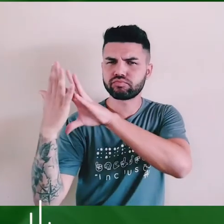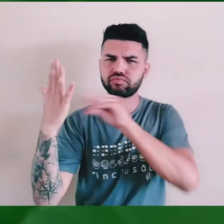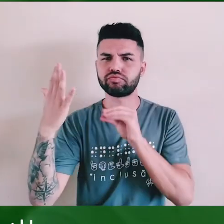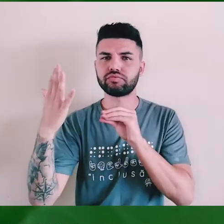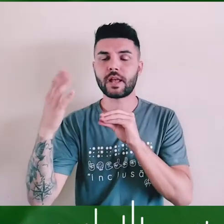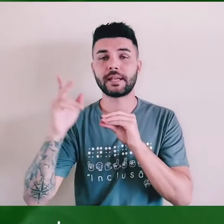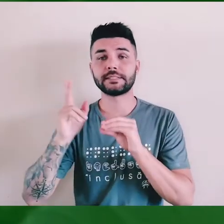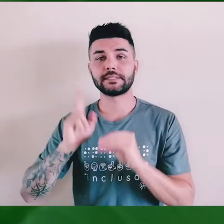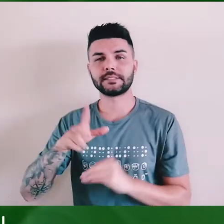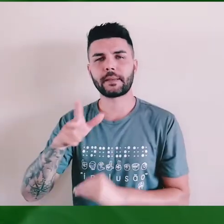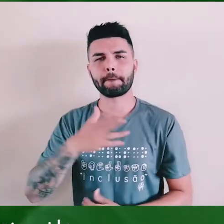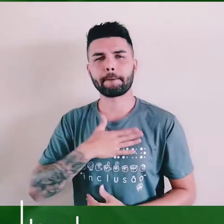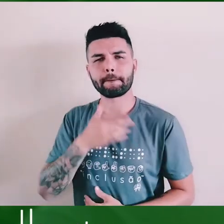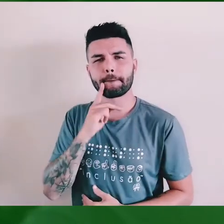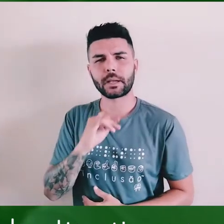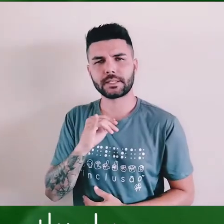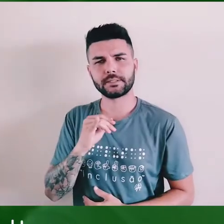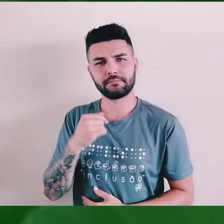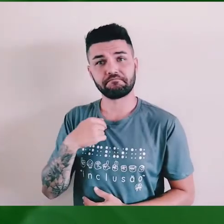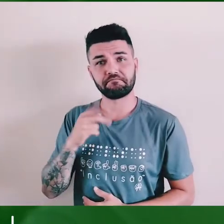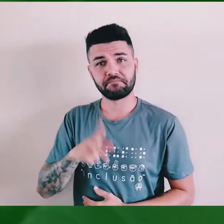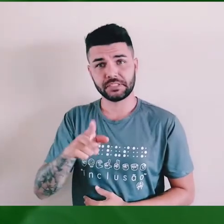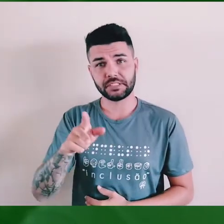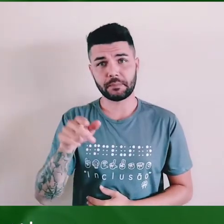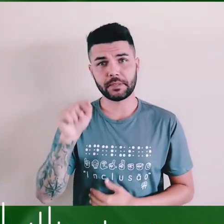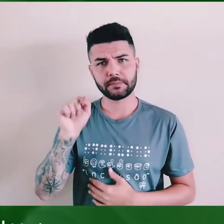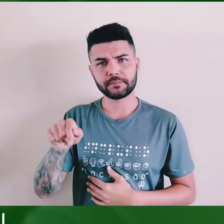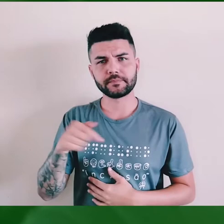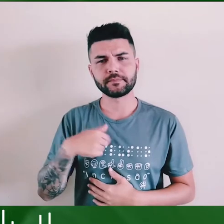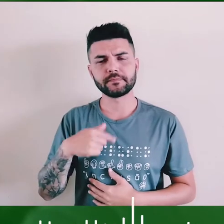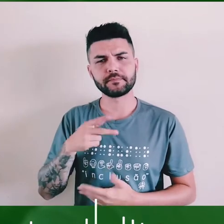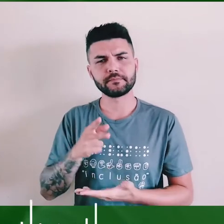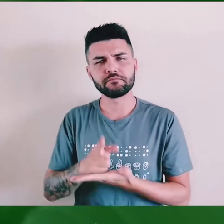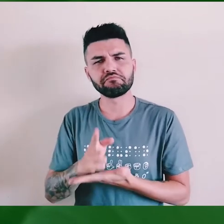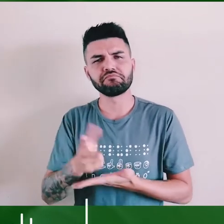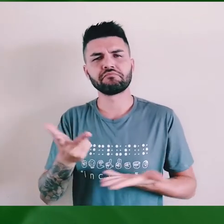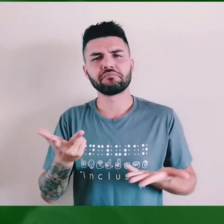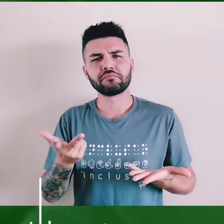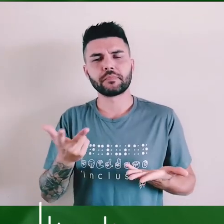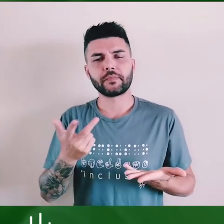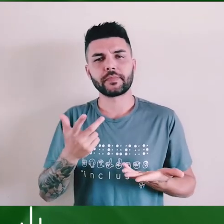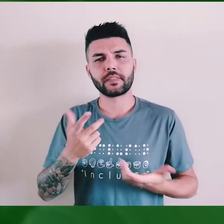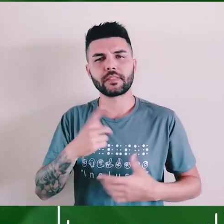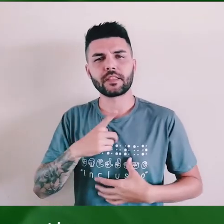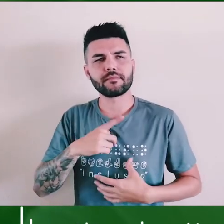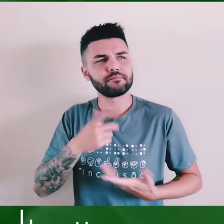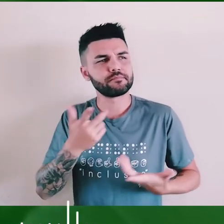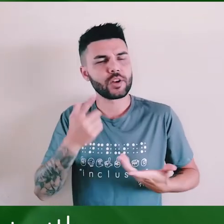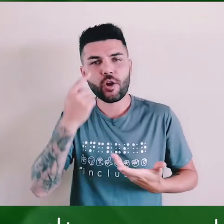sempre foi meu pai, ele era um jornalista que eu me inspirava. E aí como meu pai era